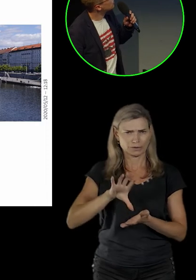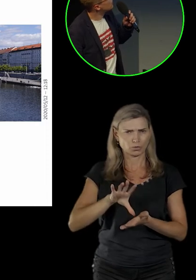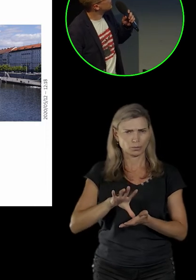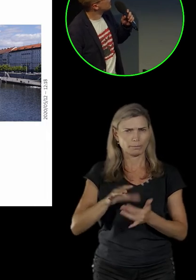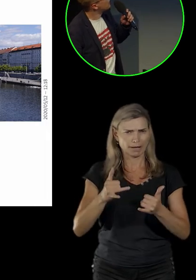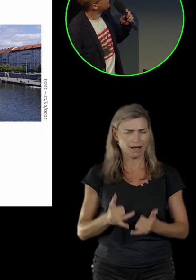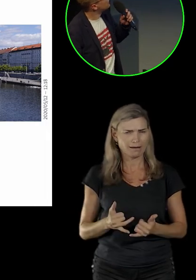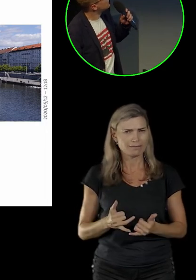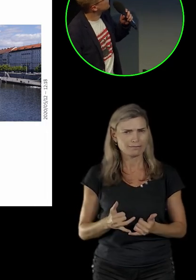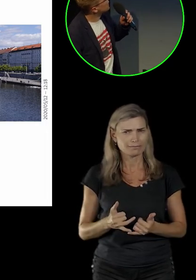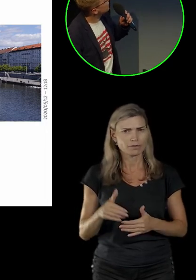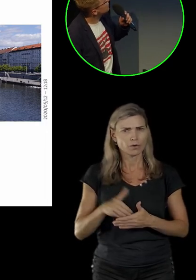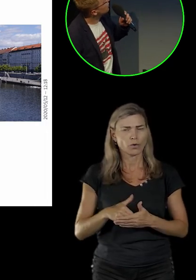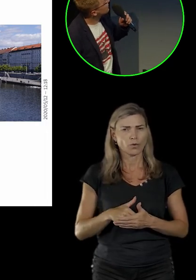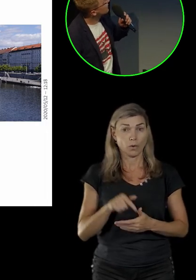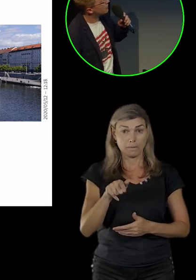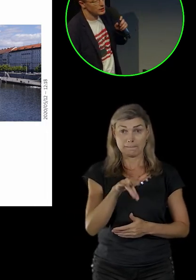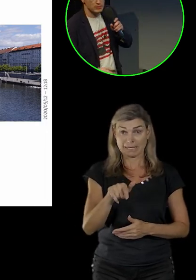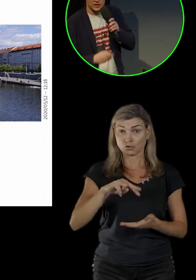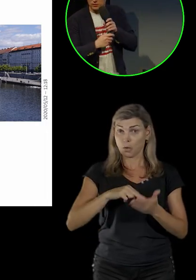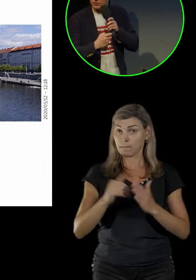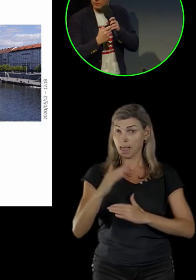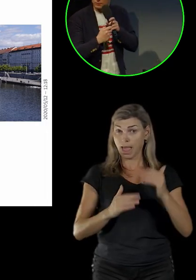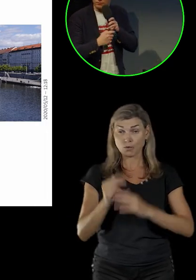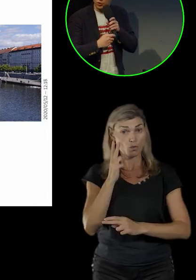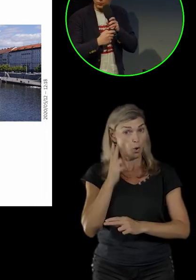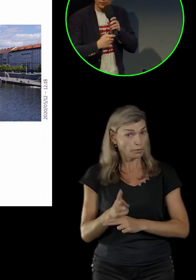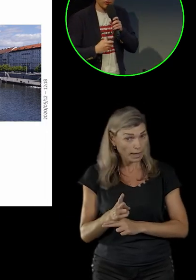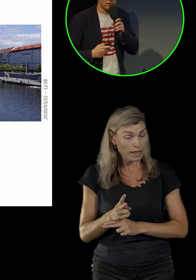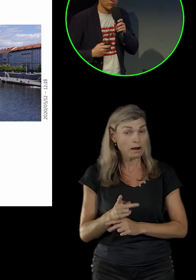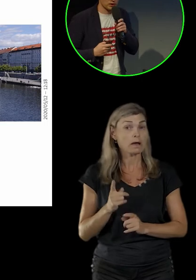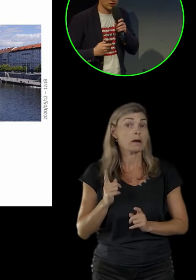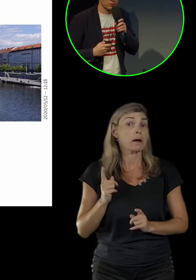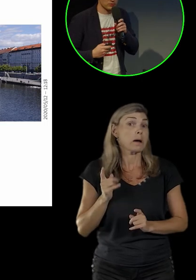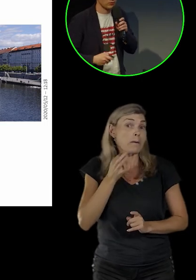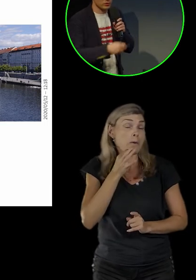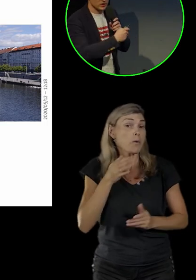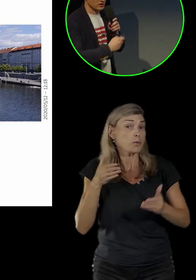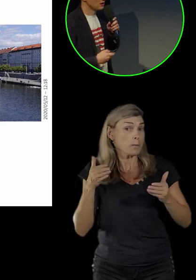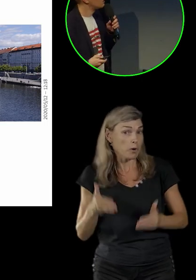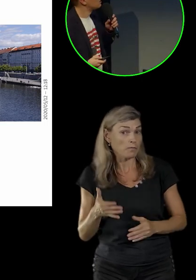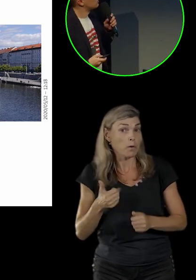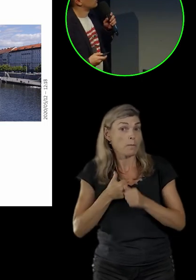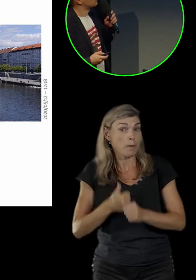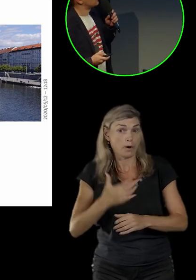To znamená, zde se plánuje nový hotel a měl by být, pokud by byl povolován podle Metropolitního plánu, prověřen na fotografii,